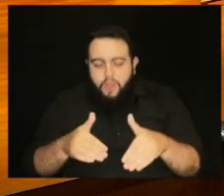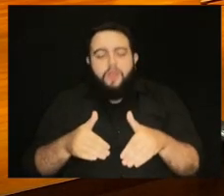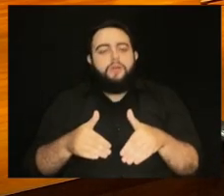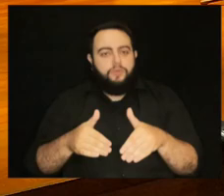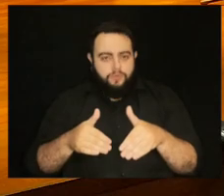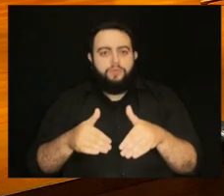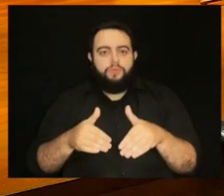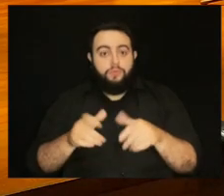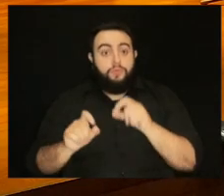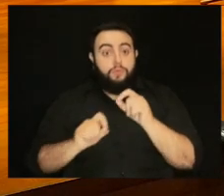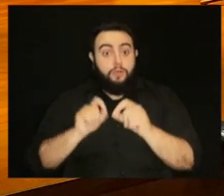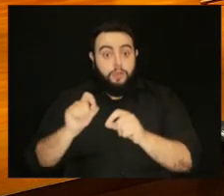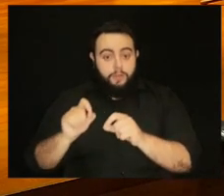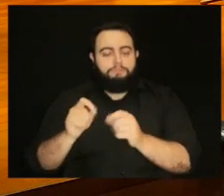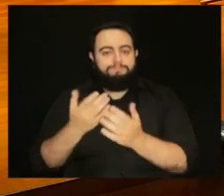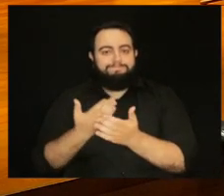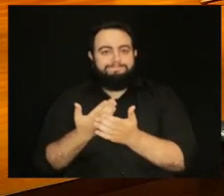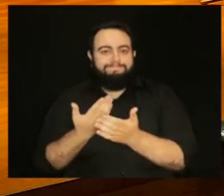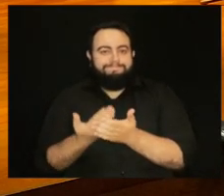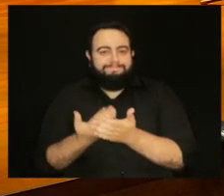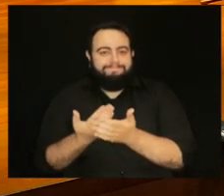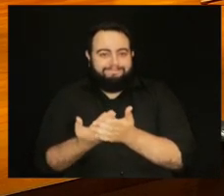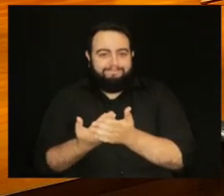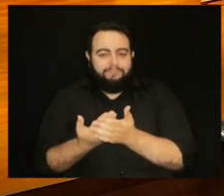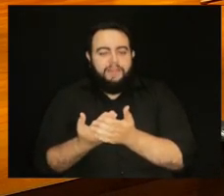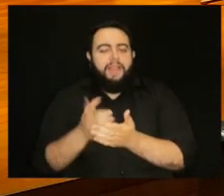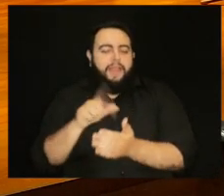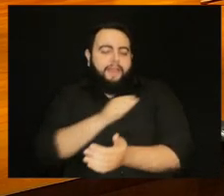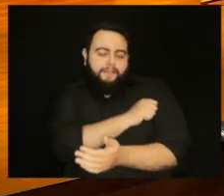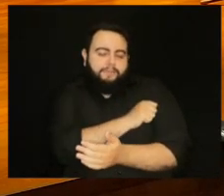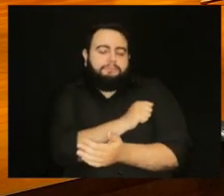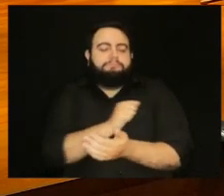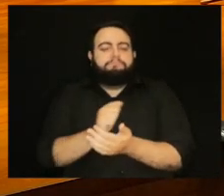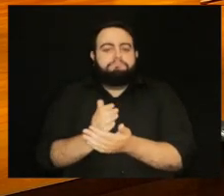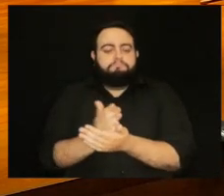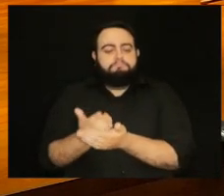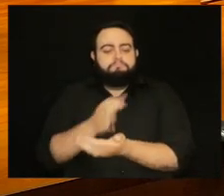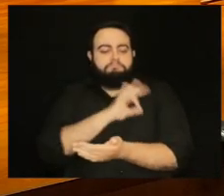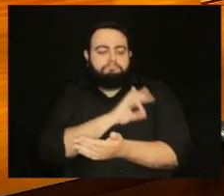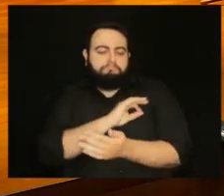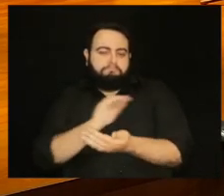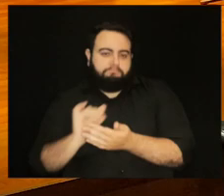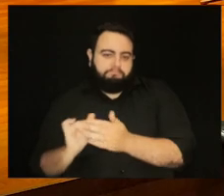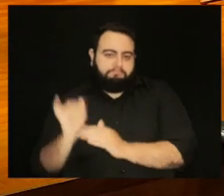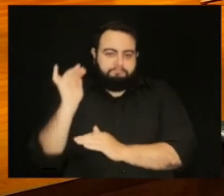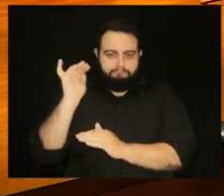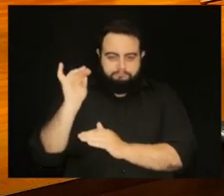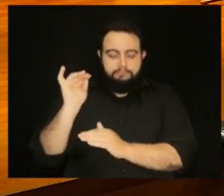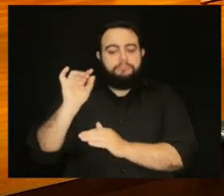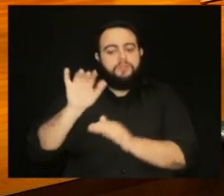estudantes de classe média e alta, a tocar algum instrumento em grupo então tinha muitas